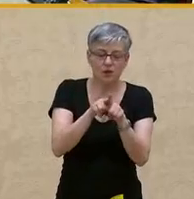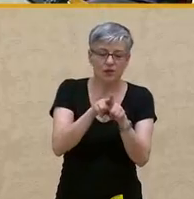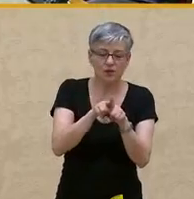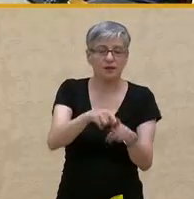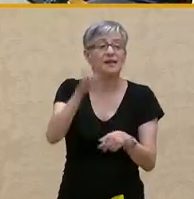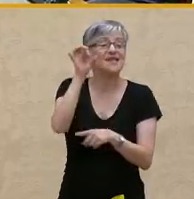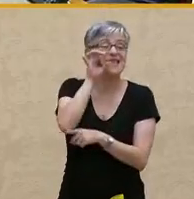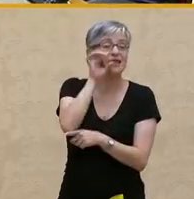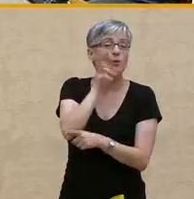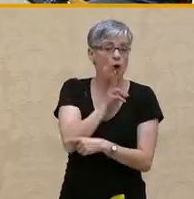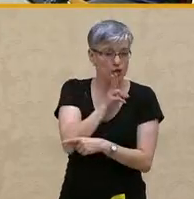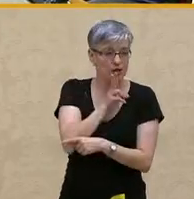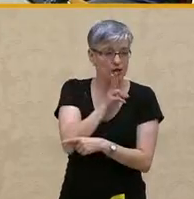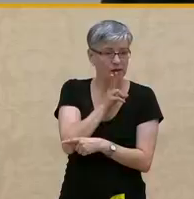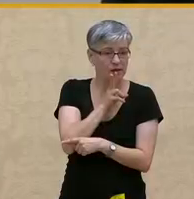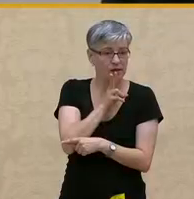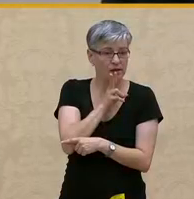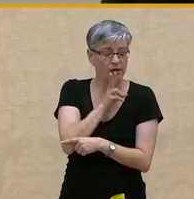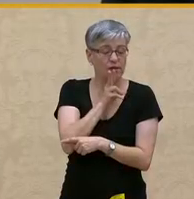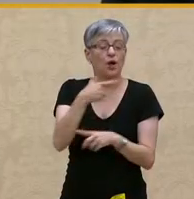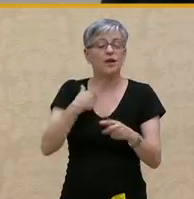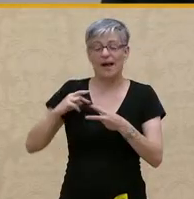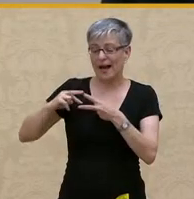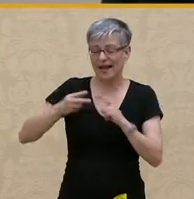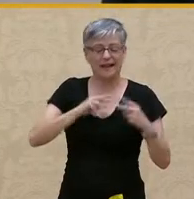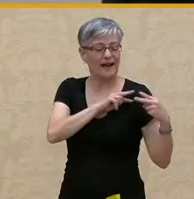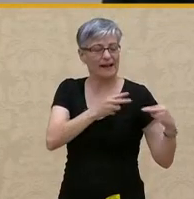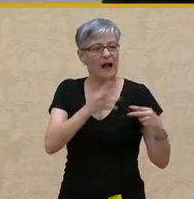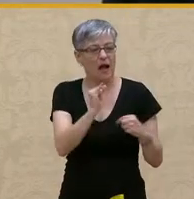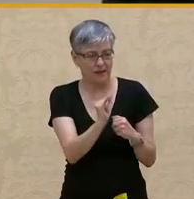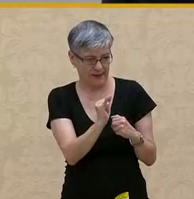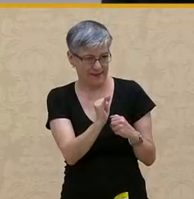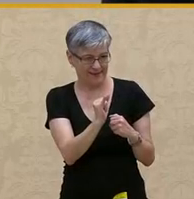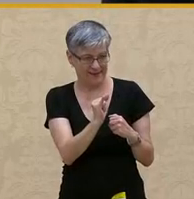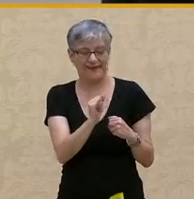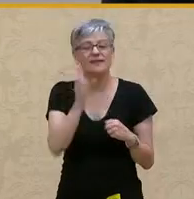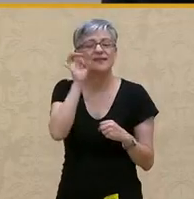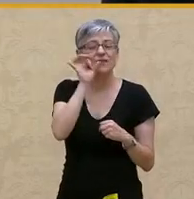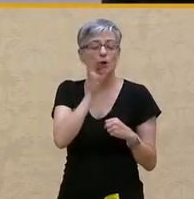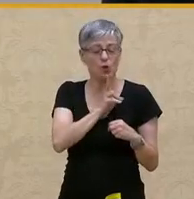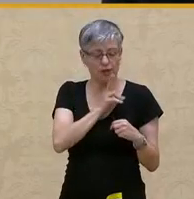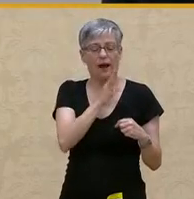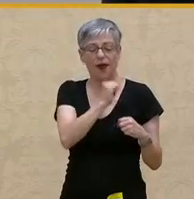Usher los dos padres son portadores y la inmensa mayoría de la familia son afectadas y por tanto